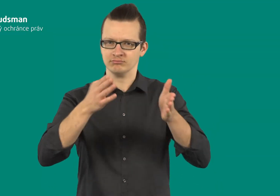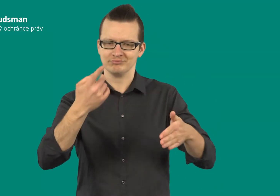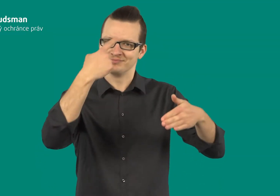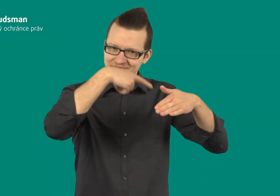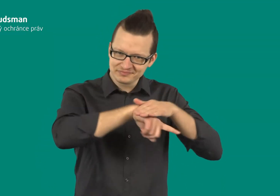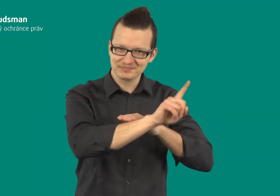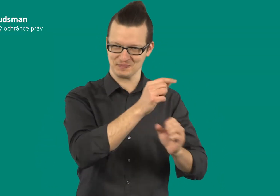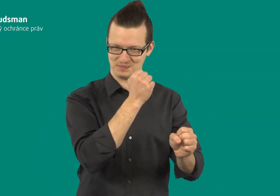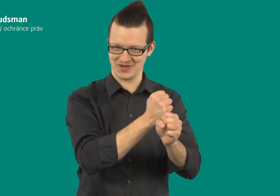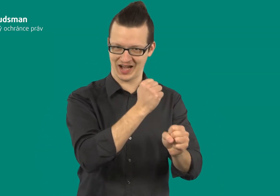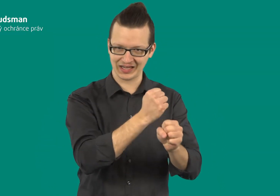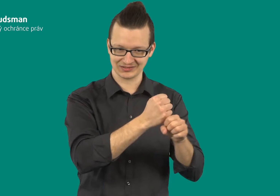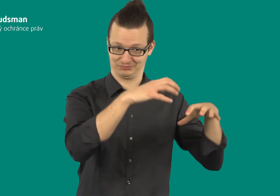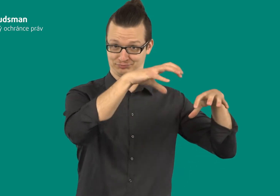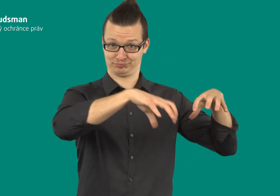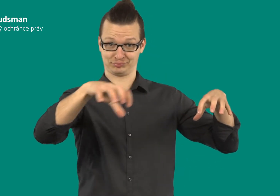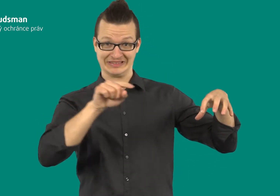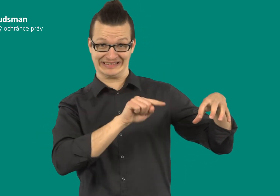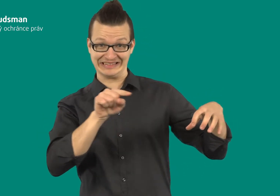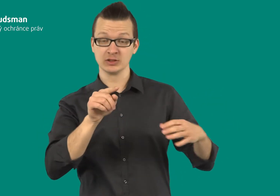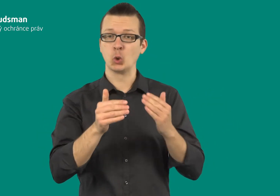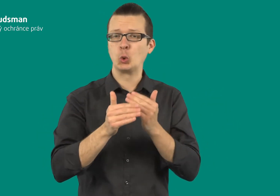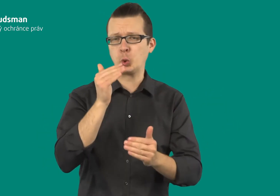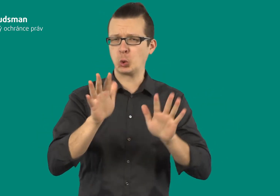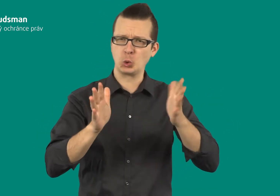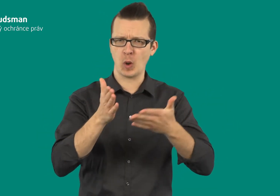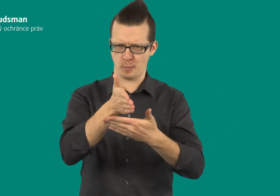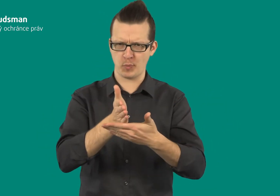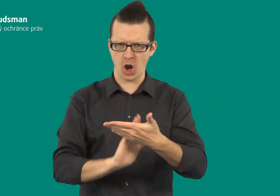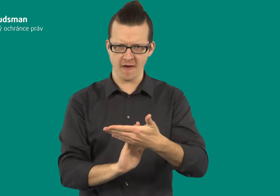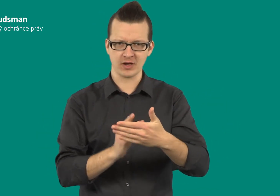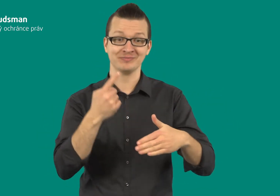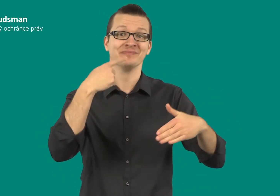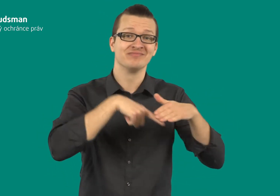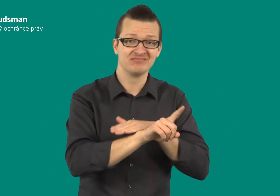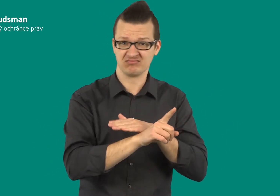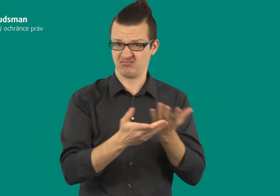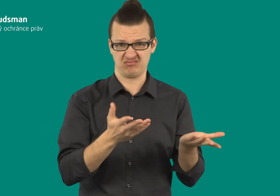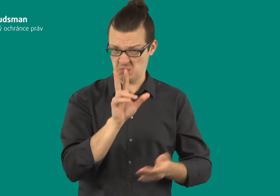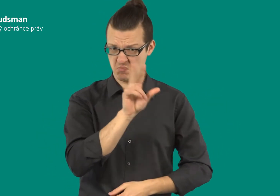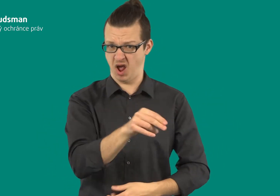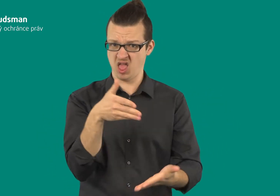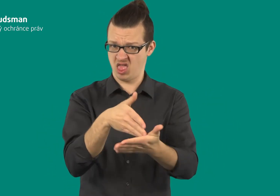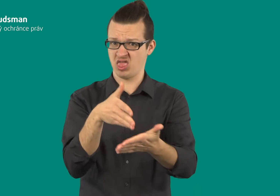Budovy na různých pracovištích téměř polovina budov z nich je nepřístupná.